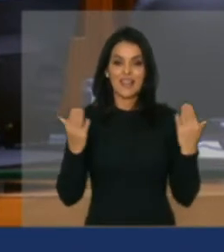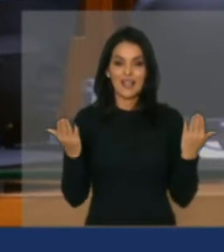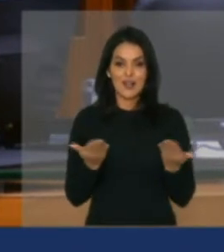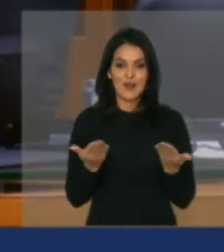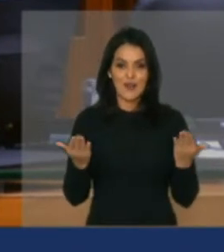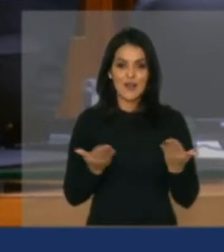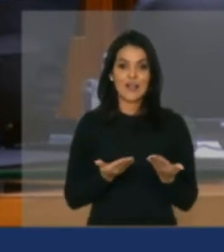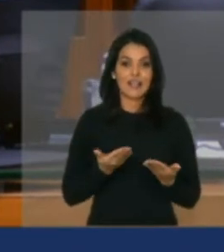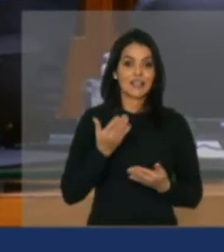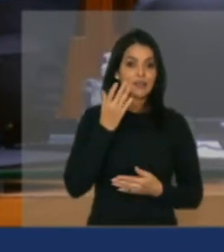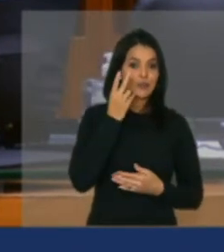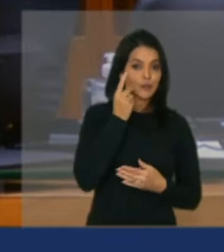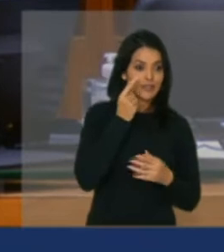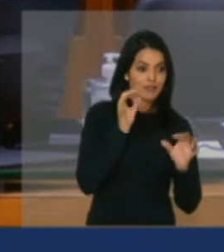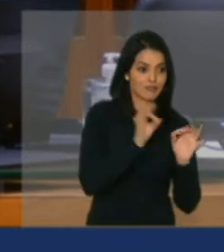AGORA, DO CEARÁ, VAMOS PARA